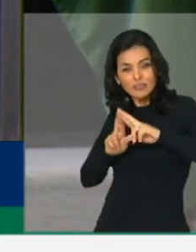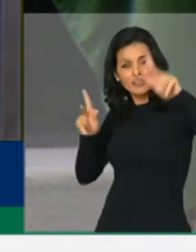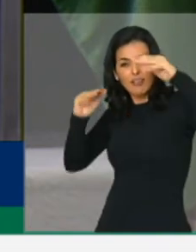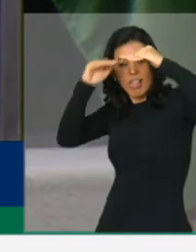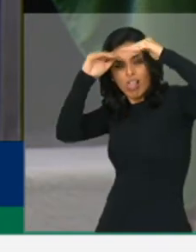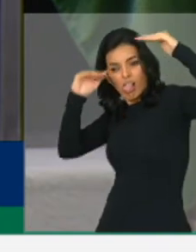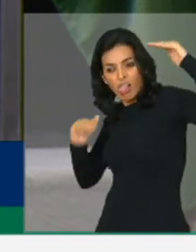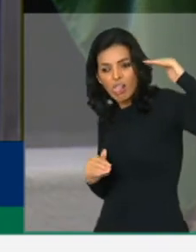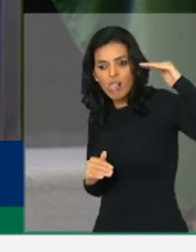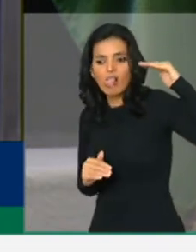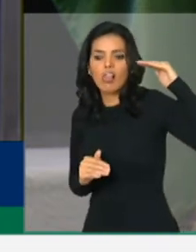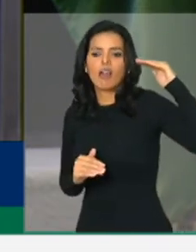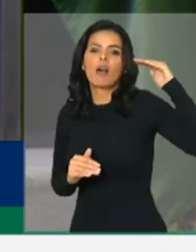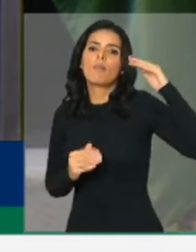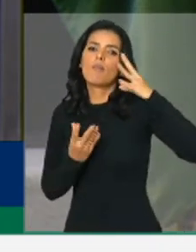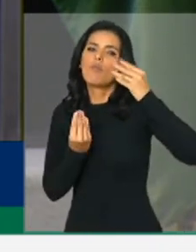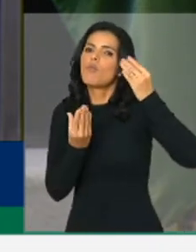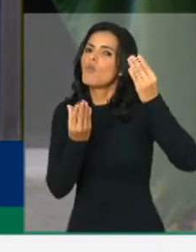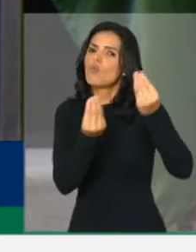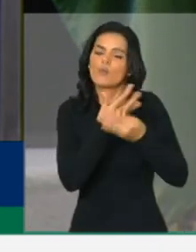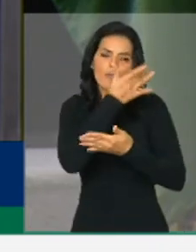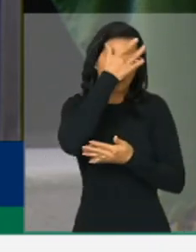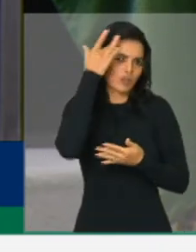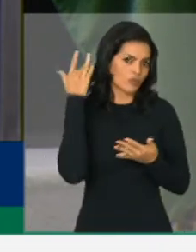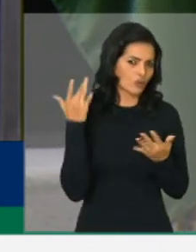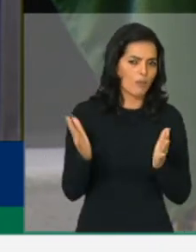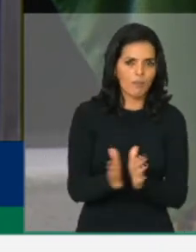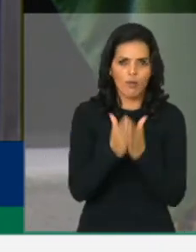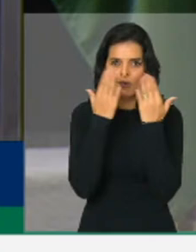DESENVOLVIMENTO. E VEM EM BOA HORA ESSA MEDIDA PROVISÓRIA. PARABENIZO A EQUIPE ECONÔMICA DO GOVERNO, LIDERADA PELO